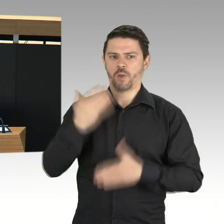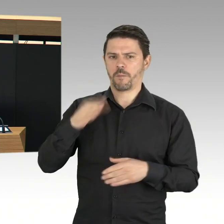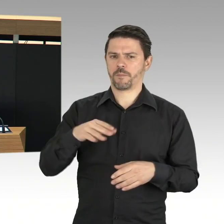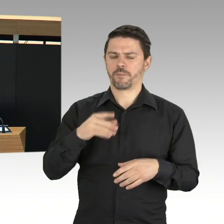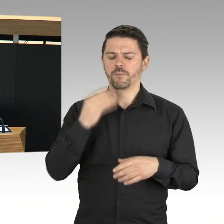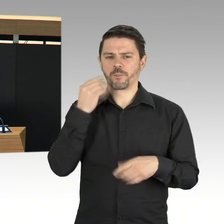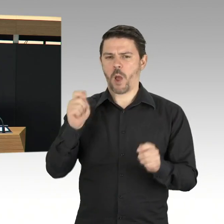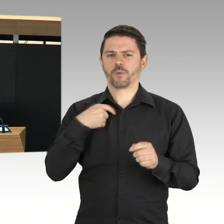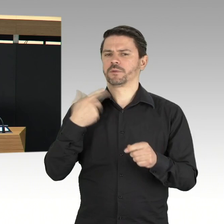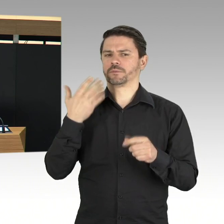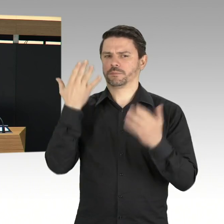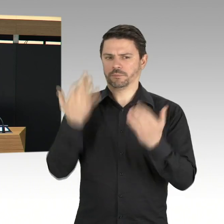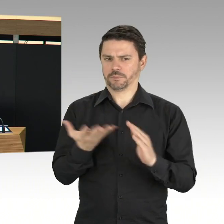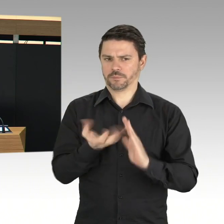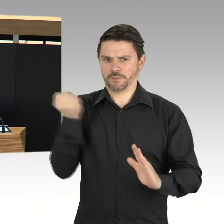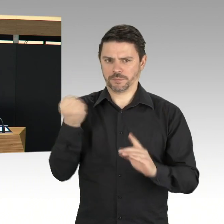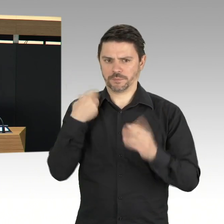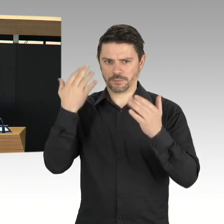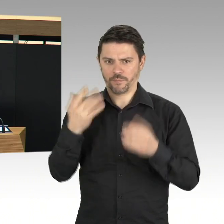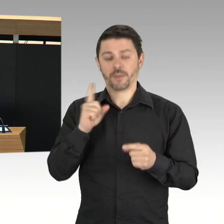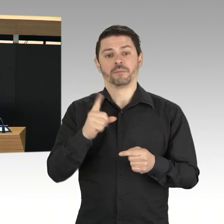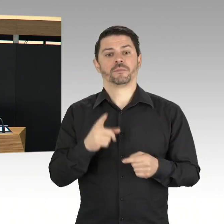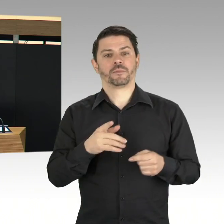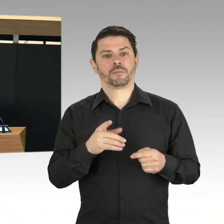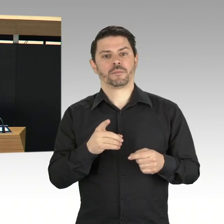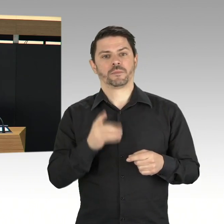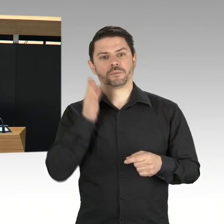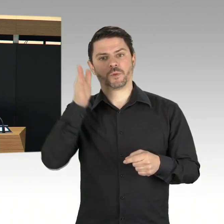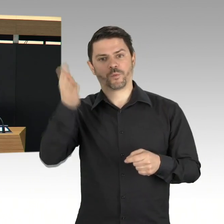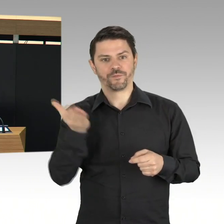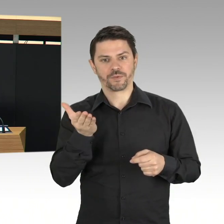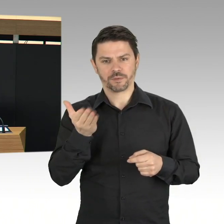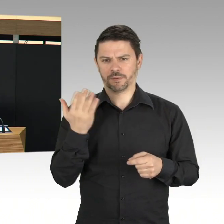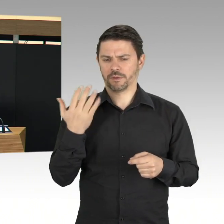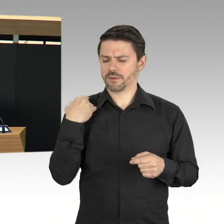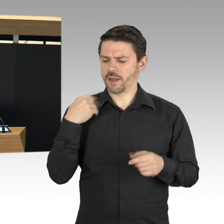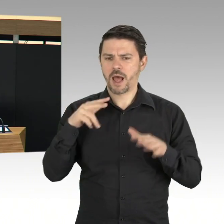Eine Wiedervermietung darf nur zur Vormiete erfolgen, sofern diese nicht über der Mietobergrenze liegt.